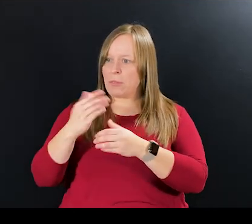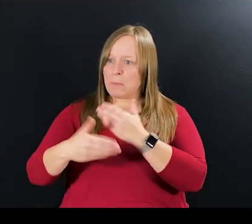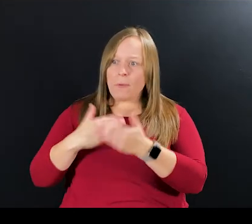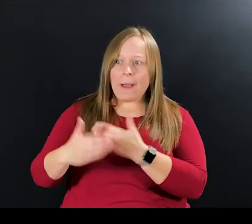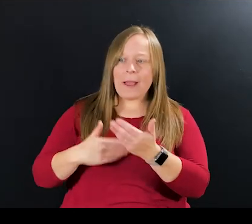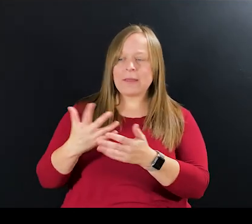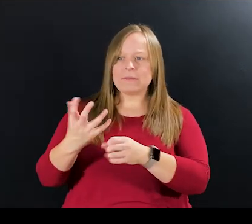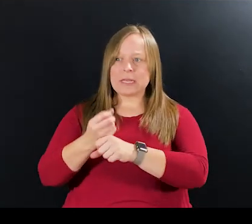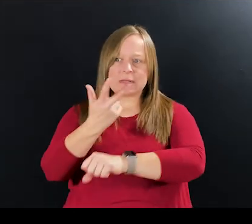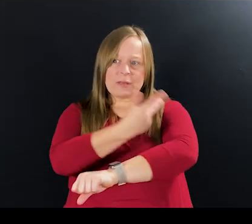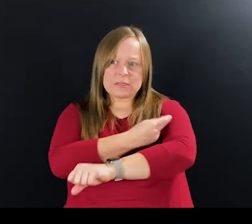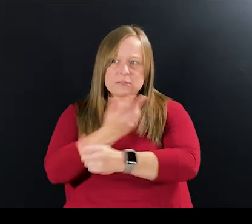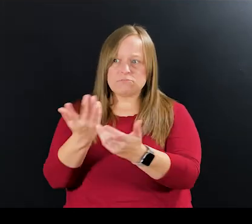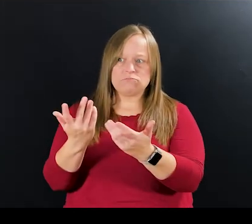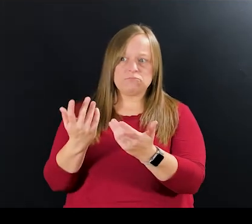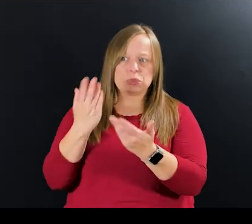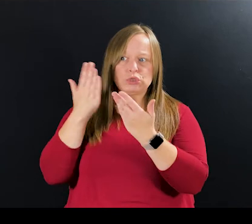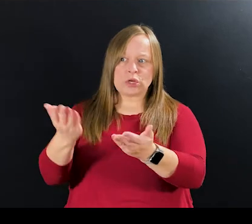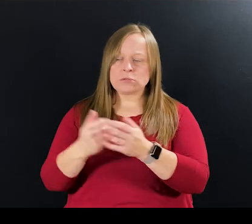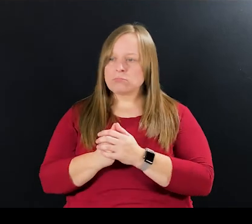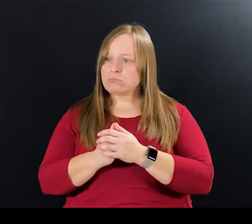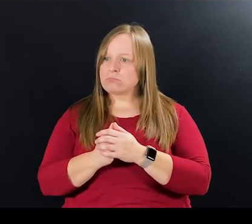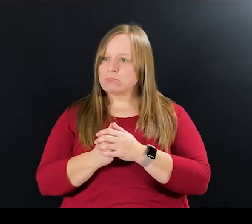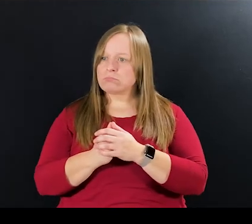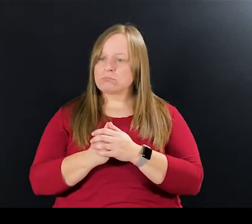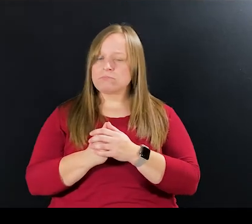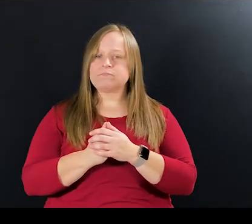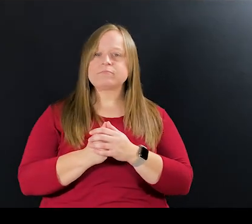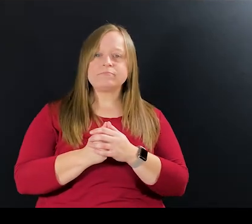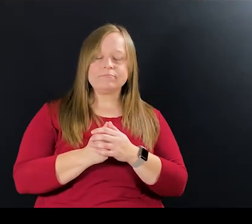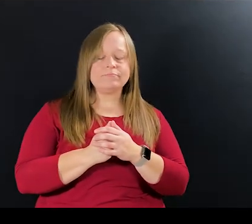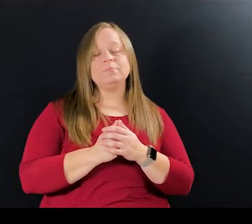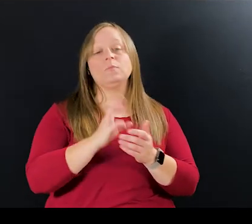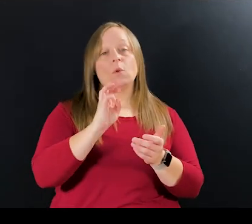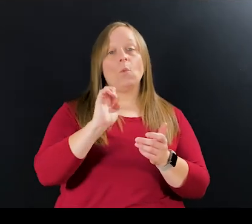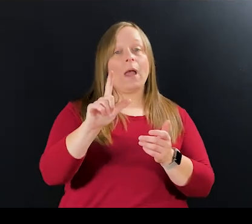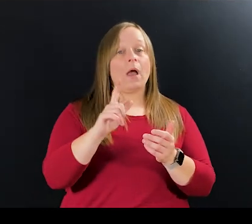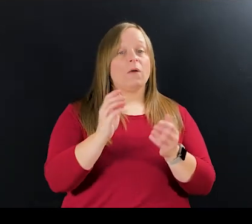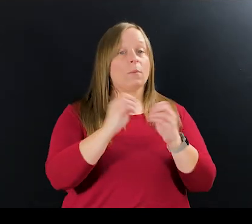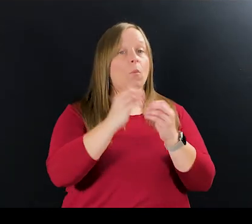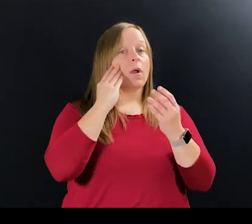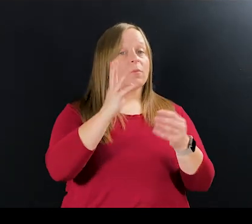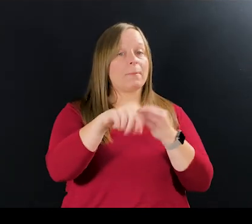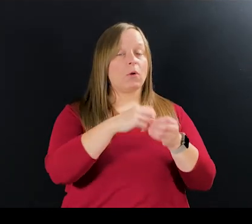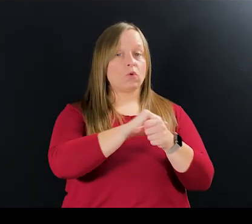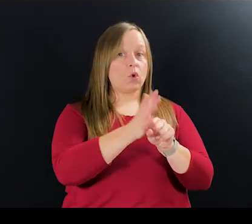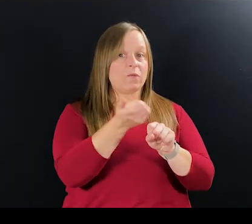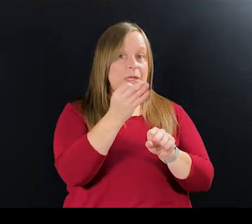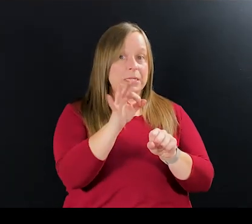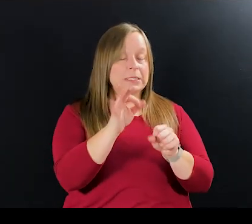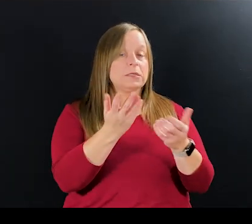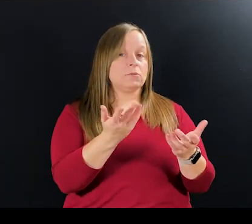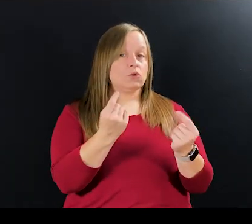sobre el proceso de cómo tener la vacuna del COVID-19? Bueno, si quieren obtener más información del COVID-19,